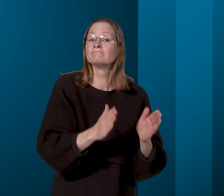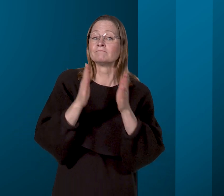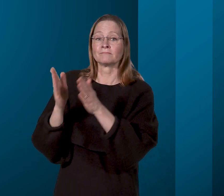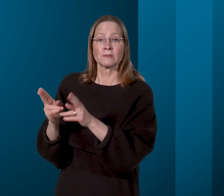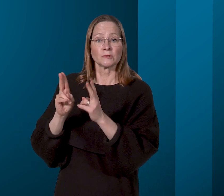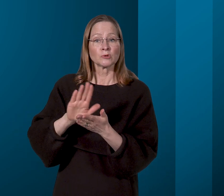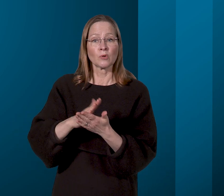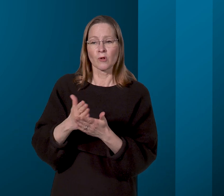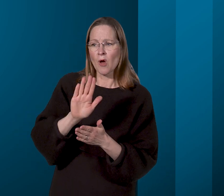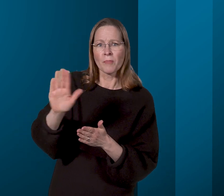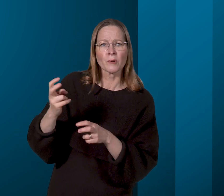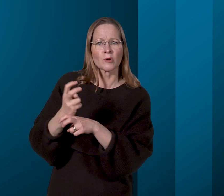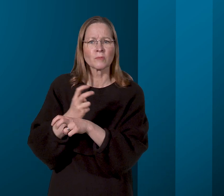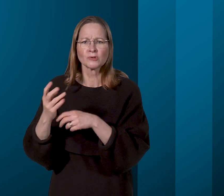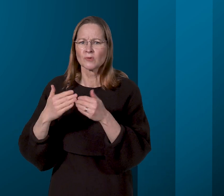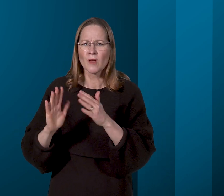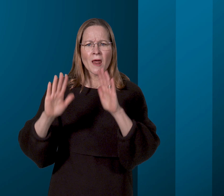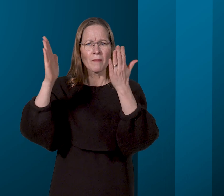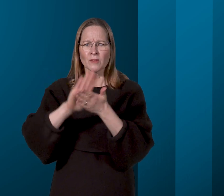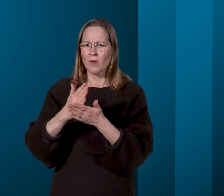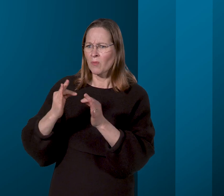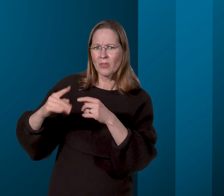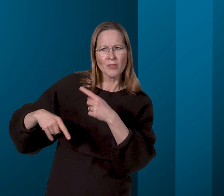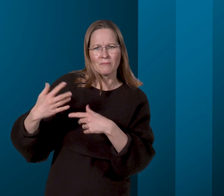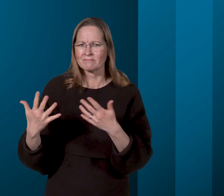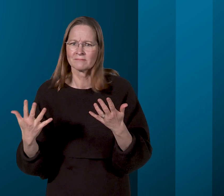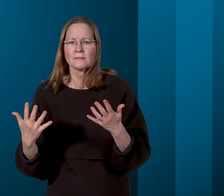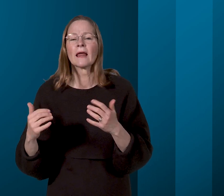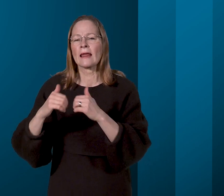Keräämme myös tulkkien kokemuksia työelämätulkkauksen toimivuudesta -